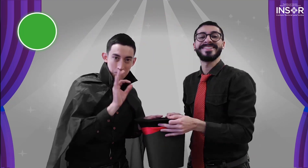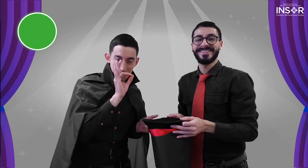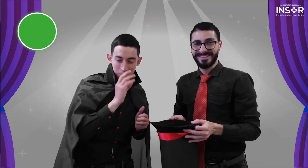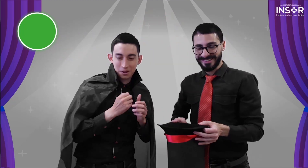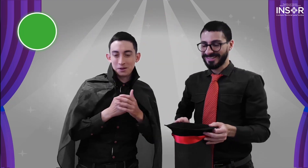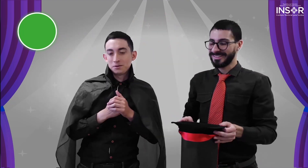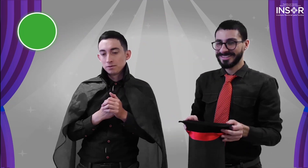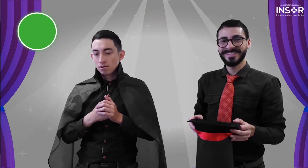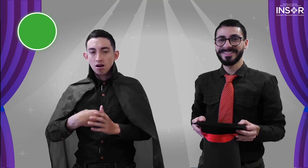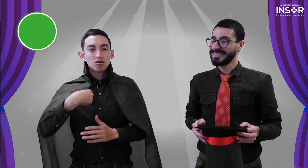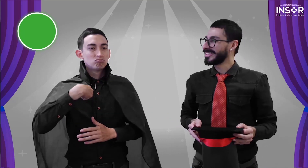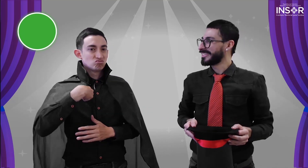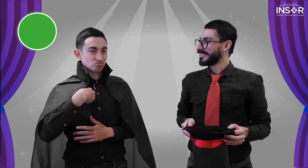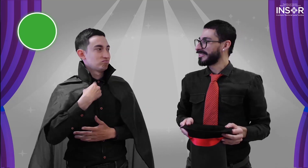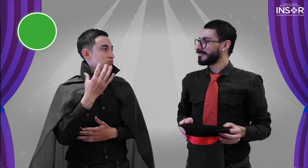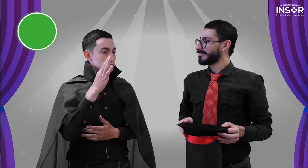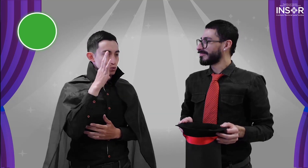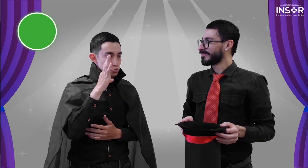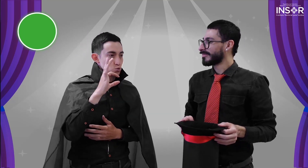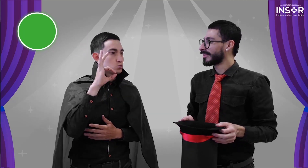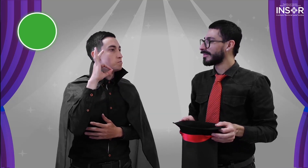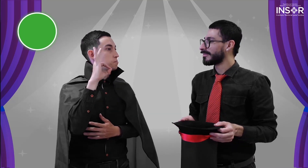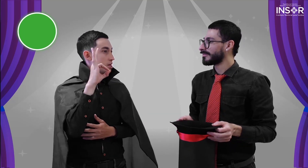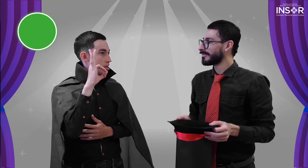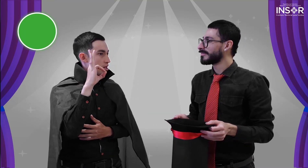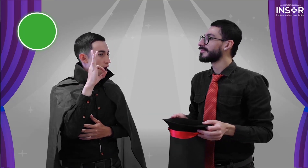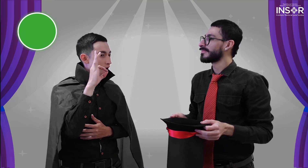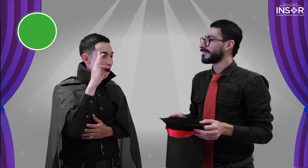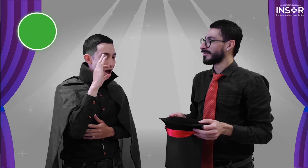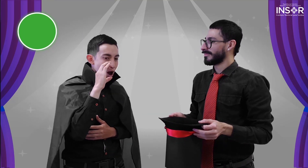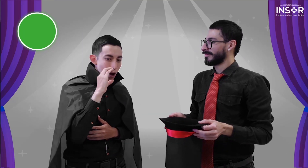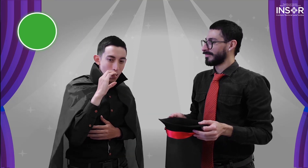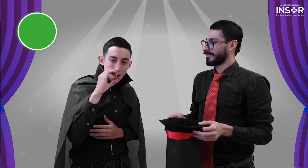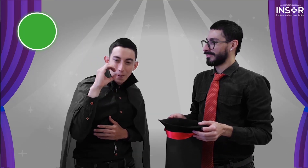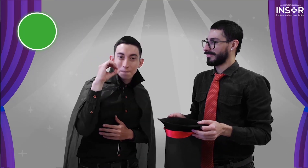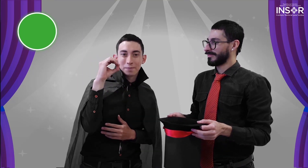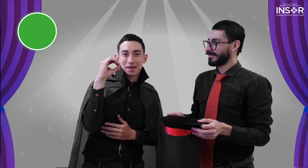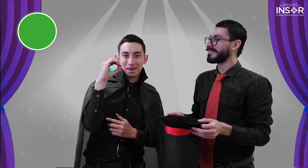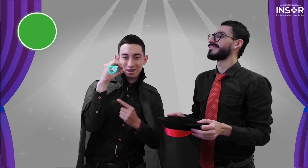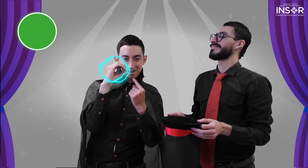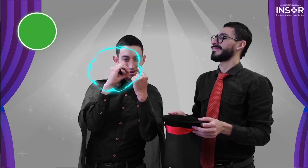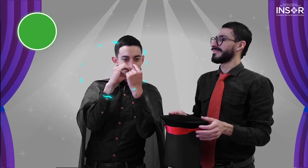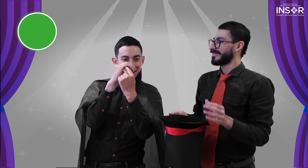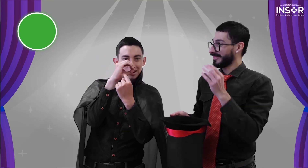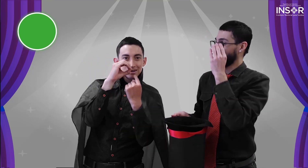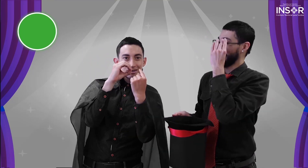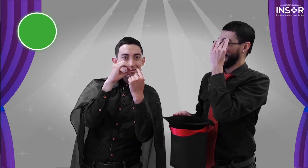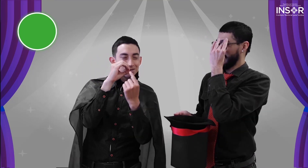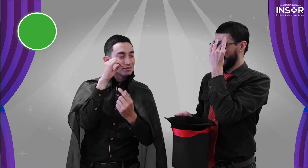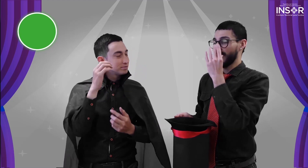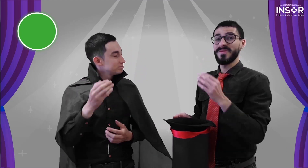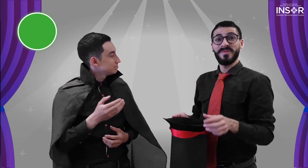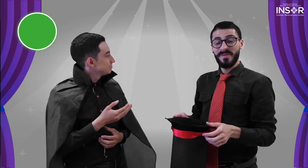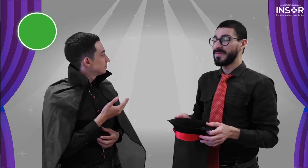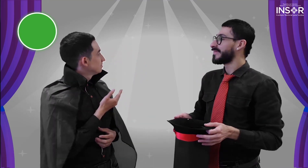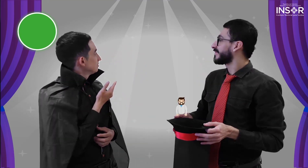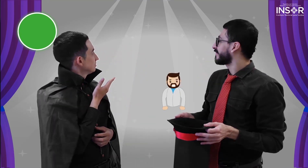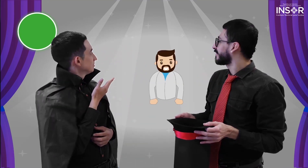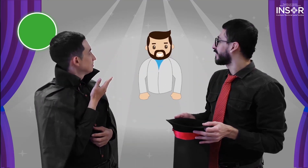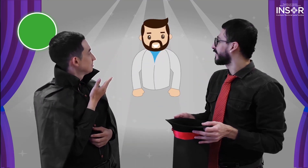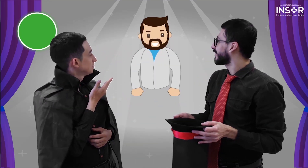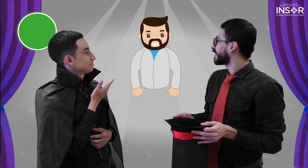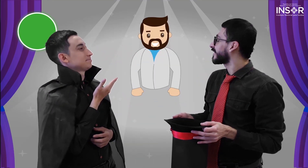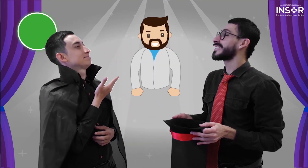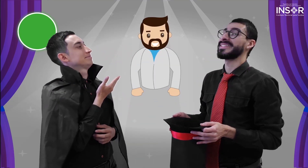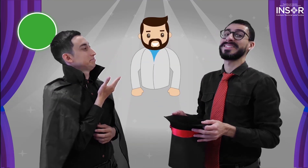Oh, muy bien. Yo soy un hombre, la seña de hombre tiene la configuración del cero, miren.